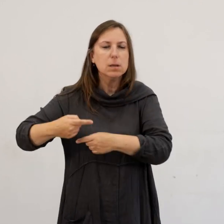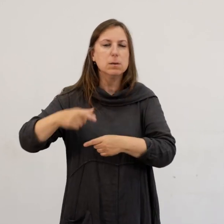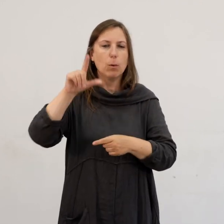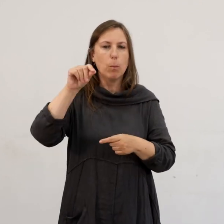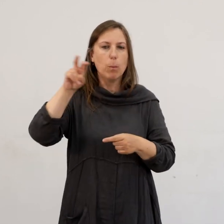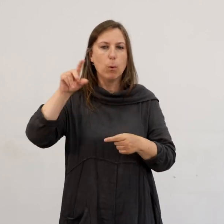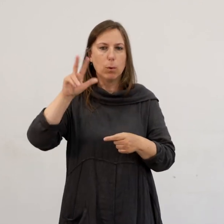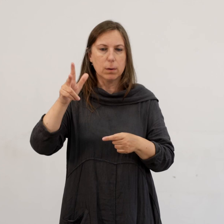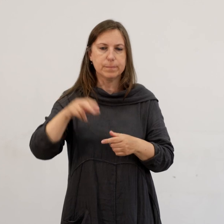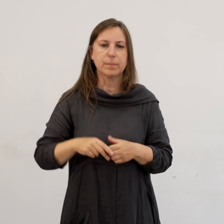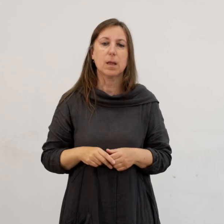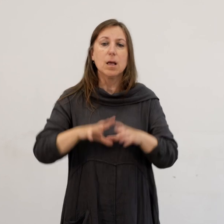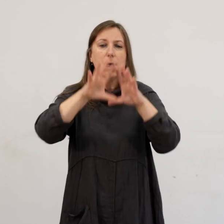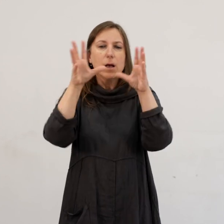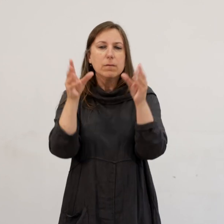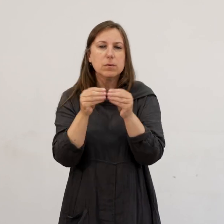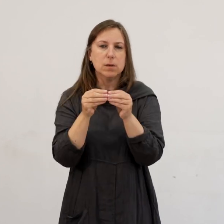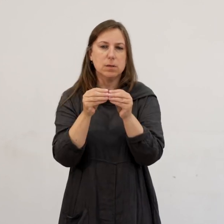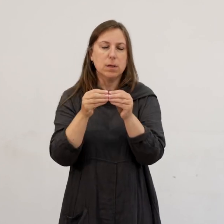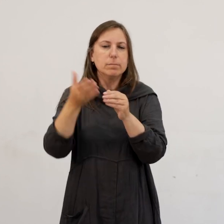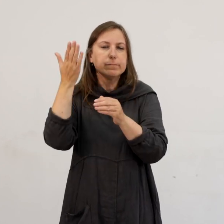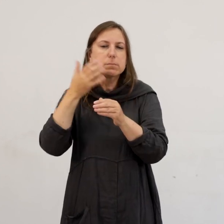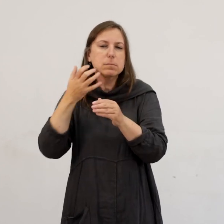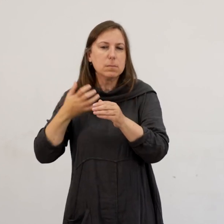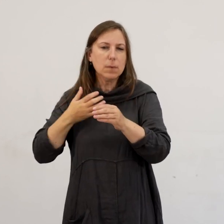posiadały swoje odznaki pamiątkowe.